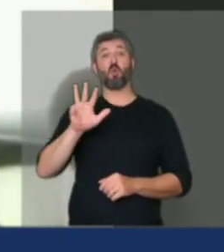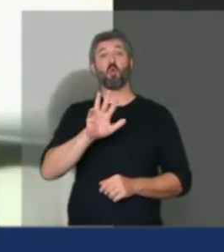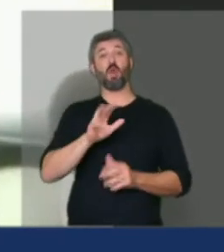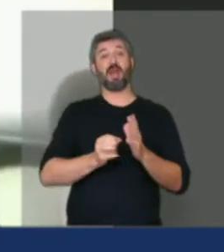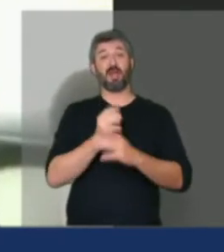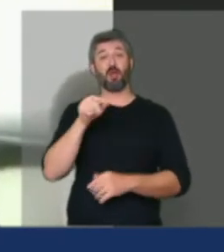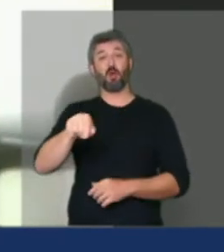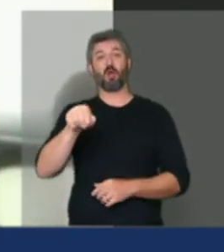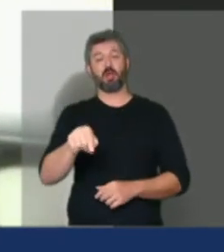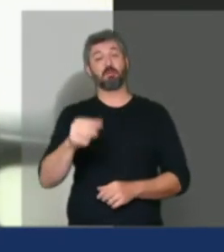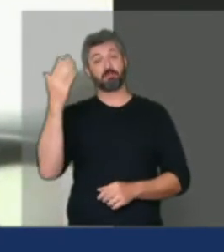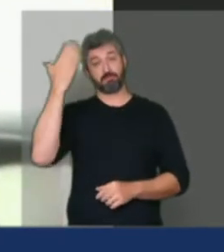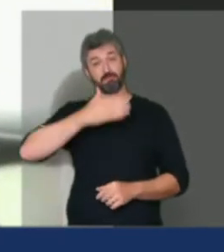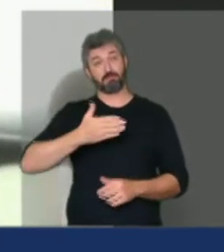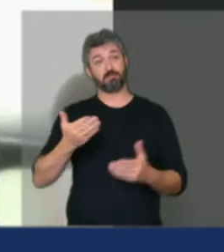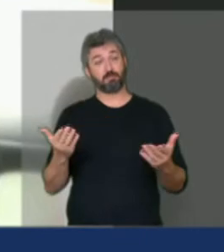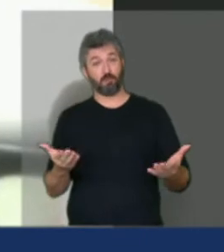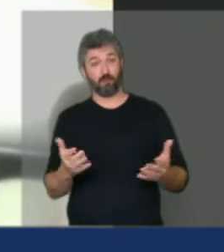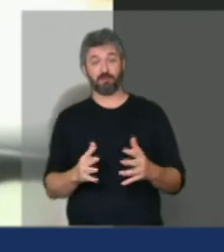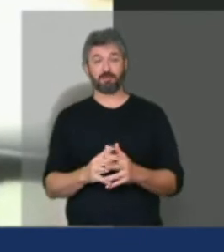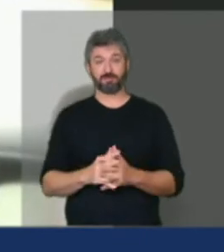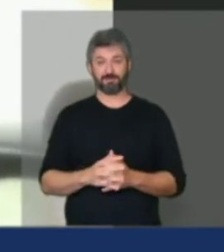PRESIDENTE LULA. PROVA MAIS UMA VEZ O QUANTO LULA FOI SIM O MELHOR PRESIDENTE DA